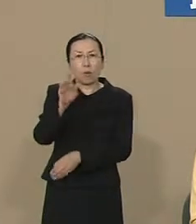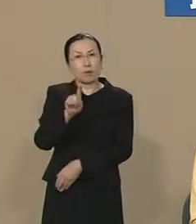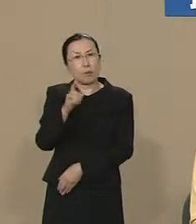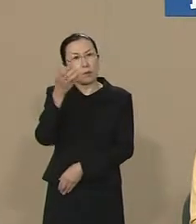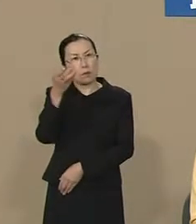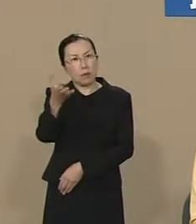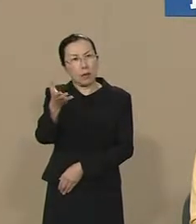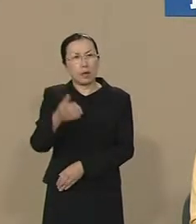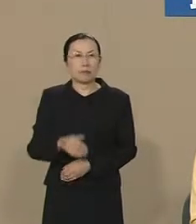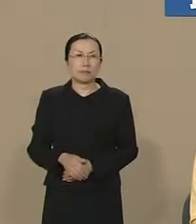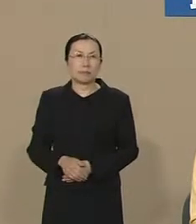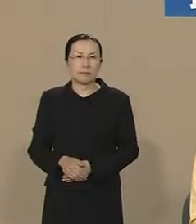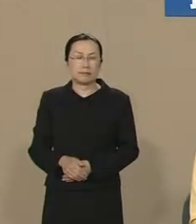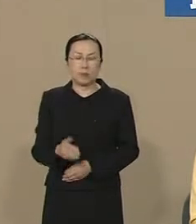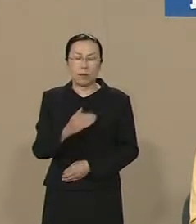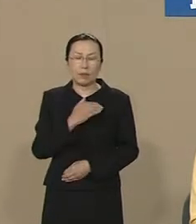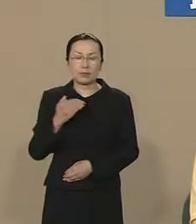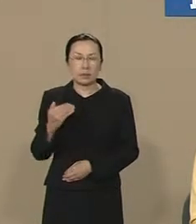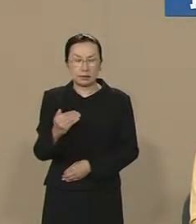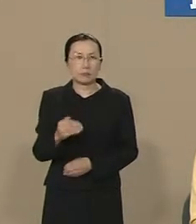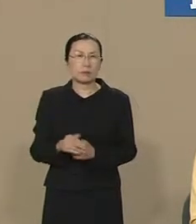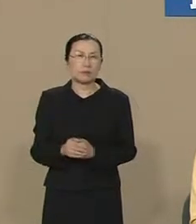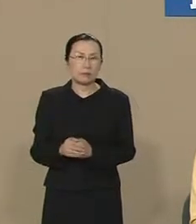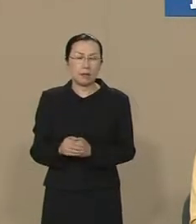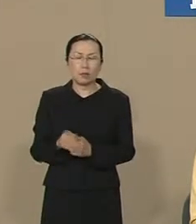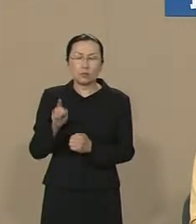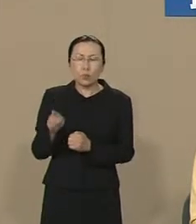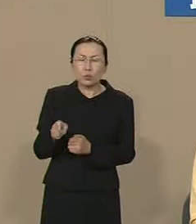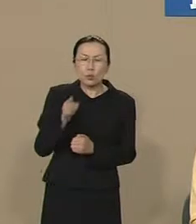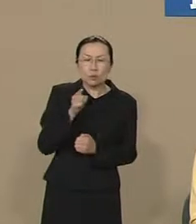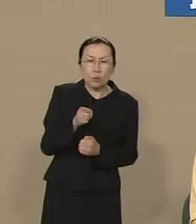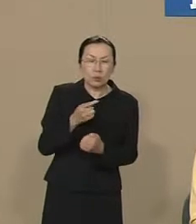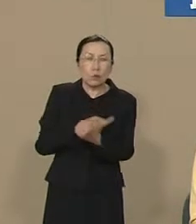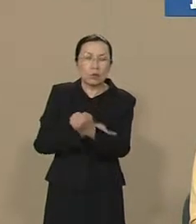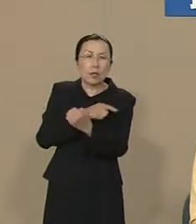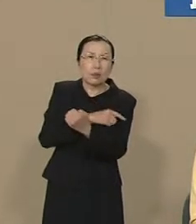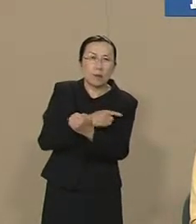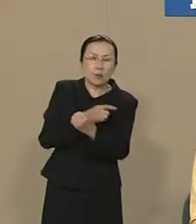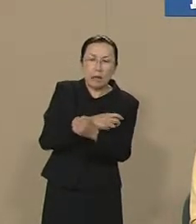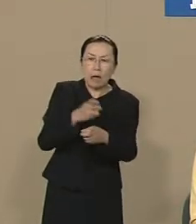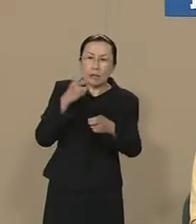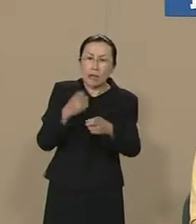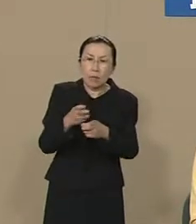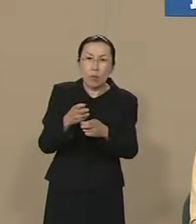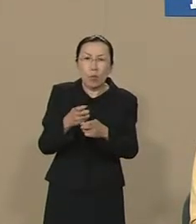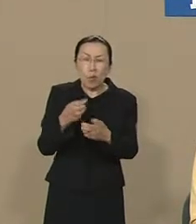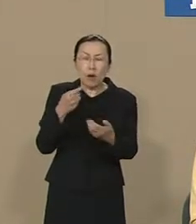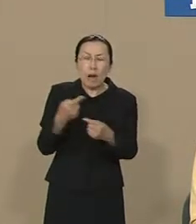私たちは､時の権力によって､ 容易に憲法を変えることに 反対していきます｡